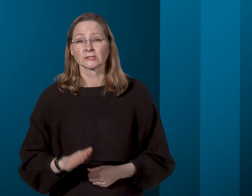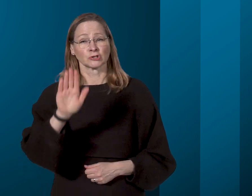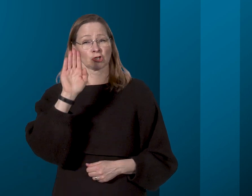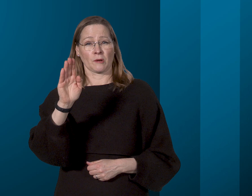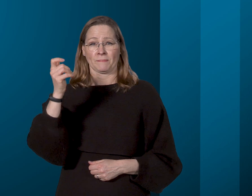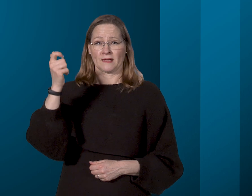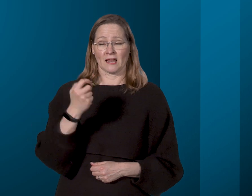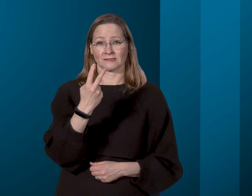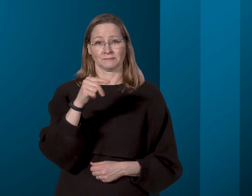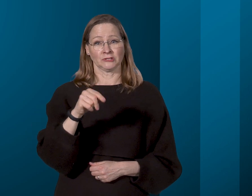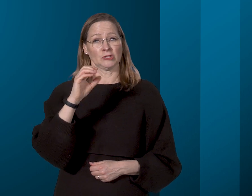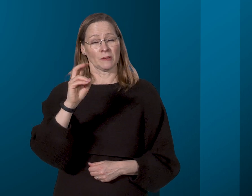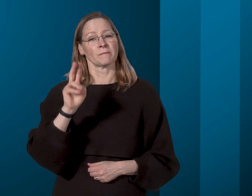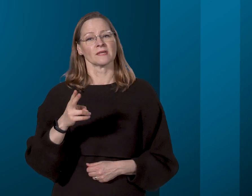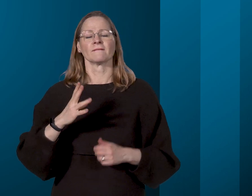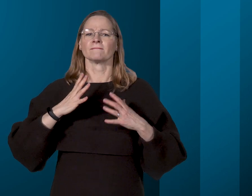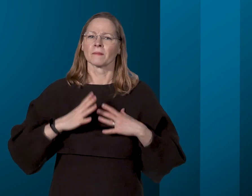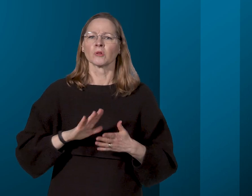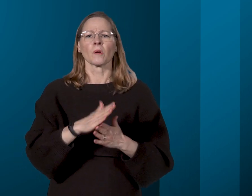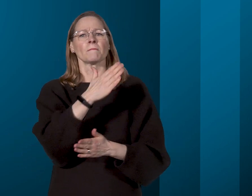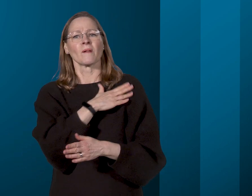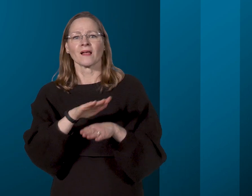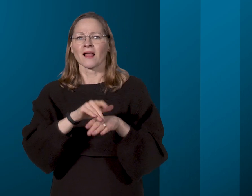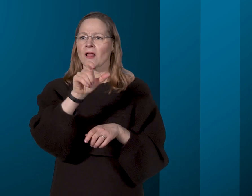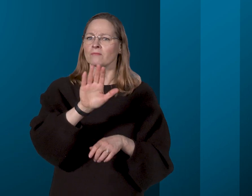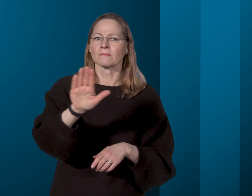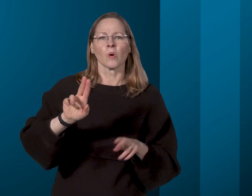StopKela 2.0 onkin vammaisten tulkkauspalvelun käyttäjien -